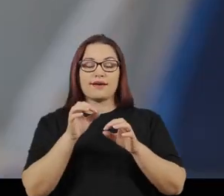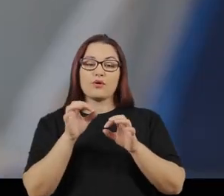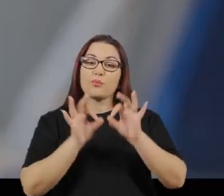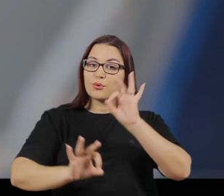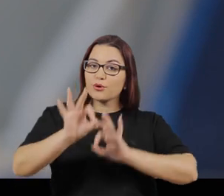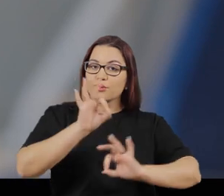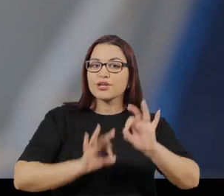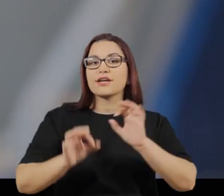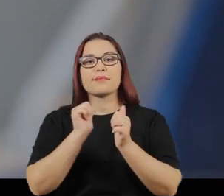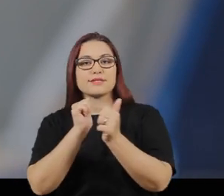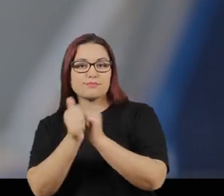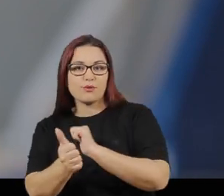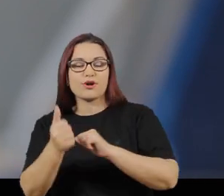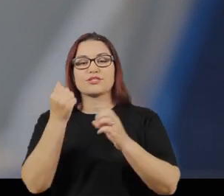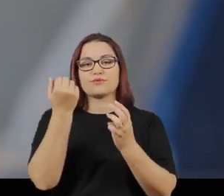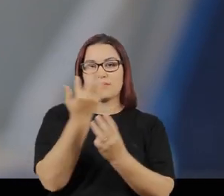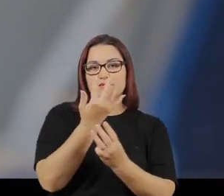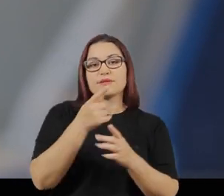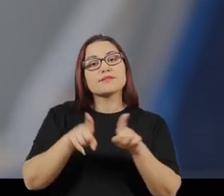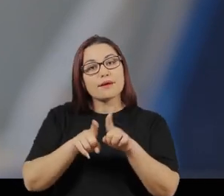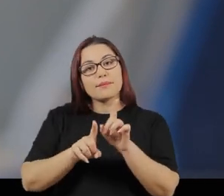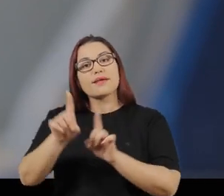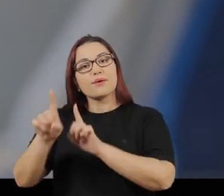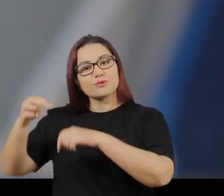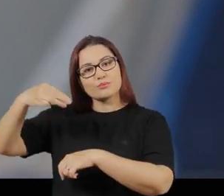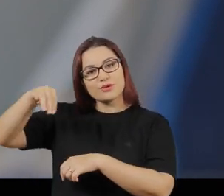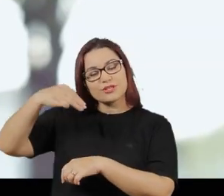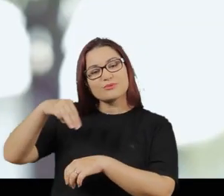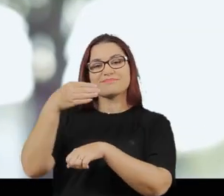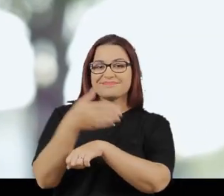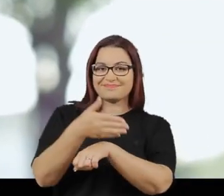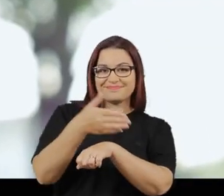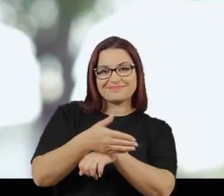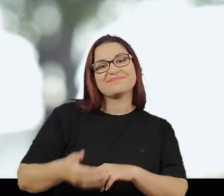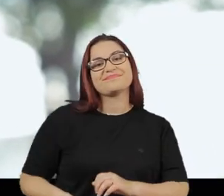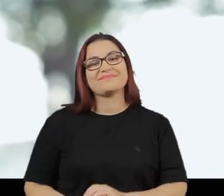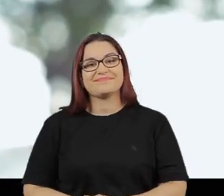dos acadêmicos que atuam como monitores das atividades.